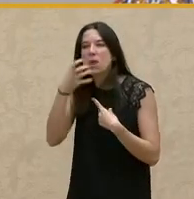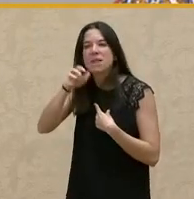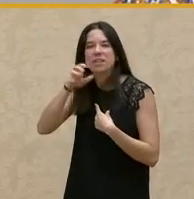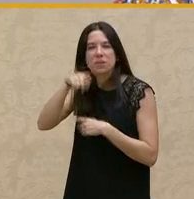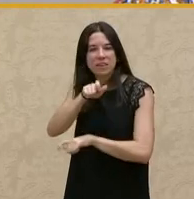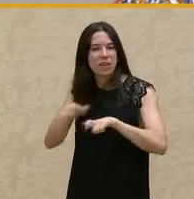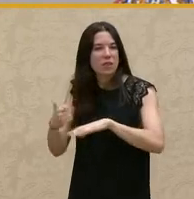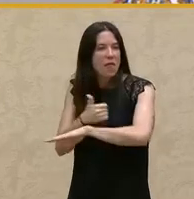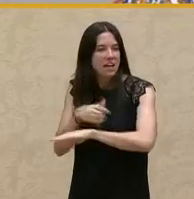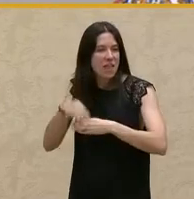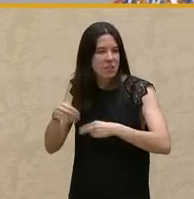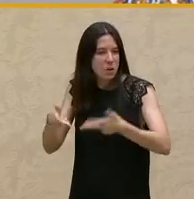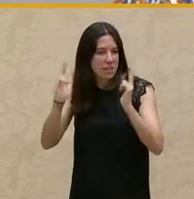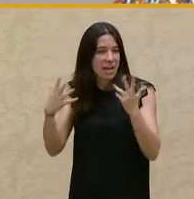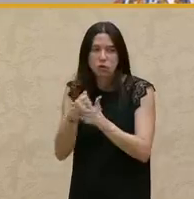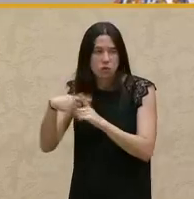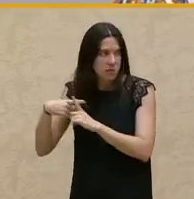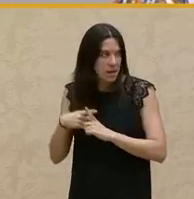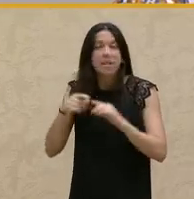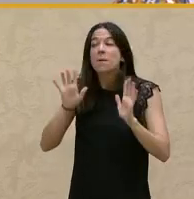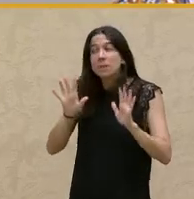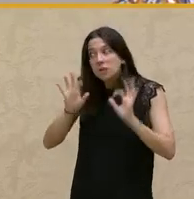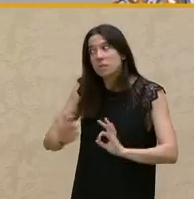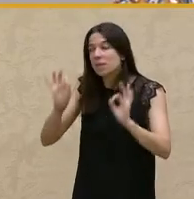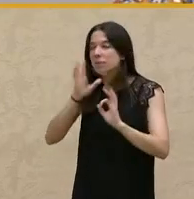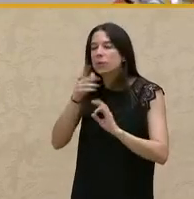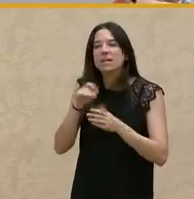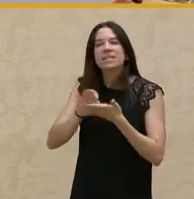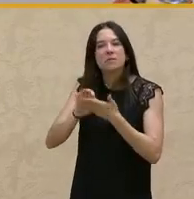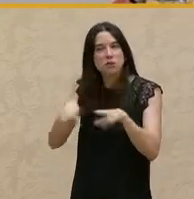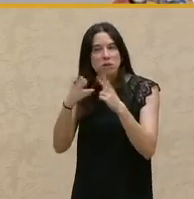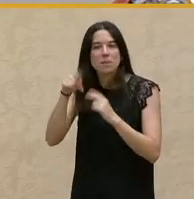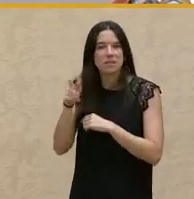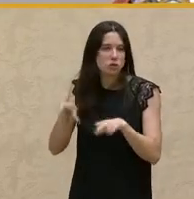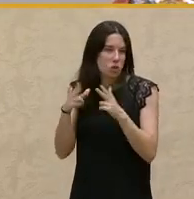a todos los niveles, pero, especialmente, por los servicios sociales y los derechos sociales.